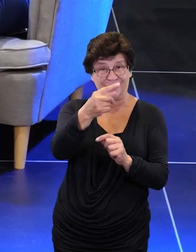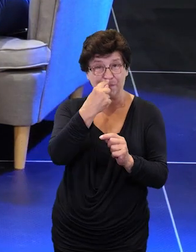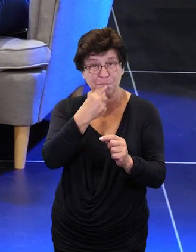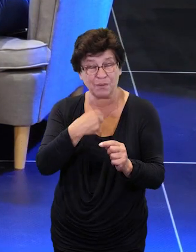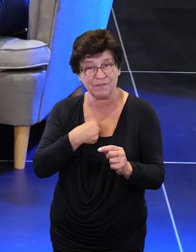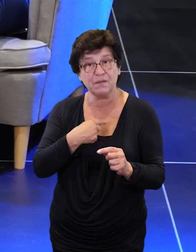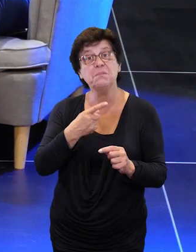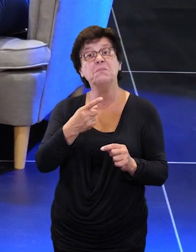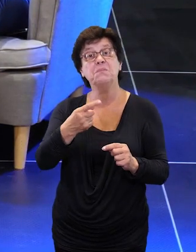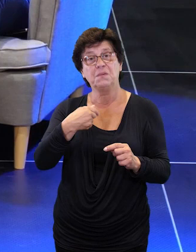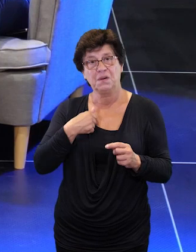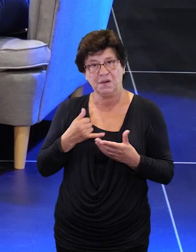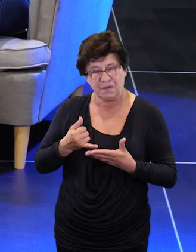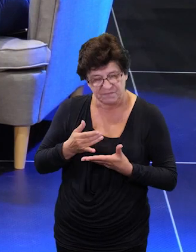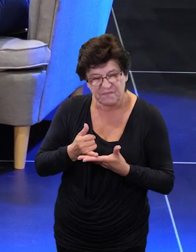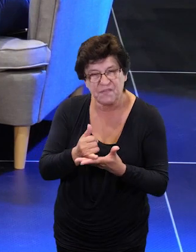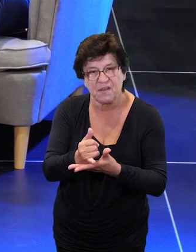jakieś sito, powiedzmy kolokwialnie,